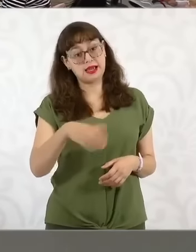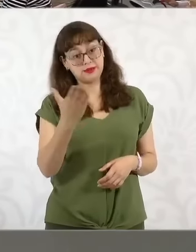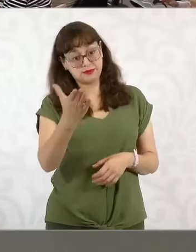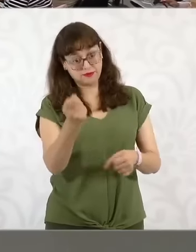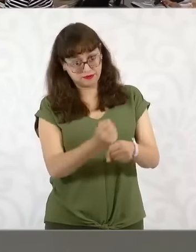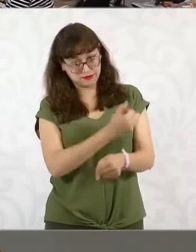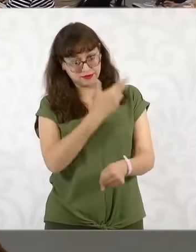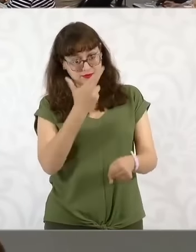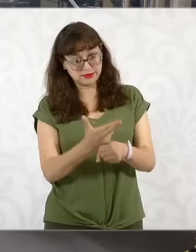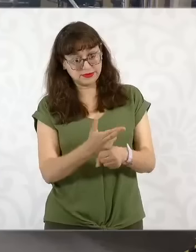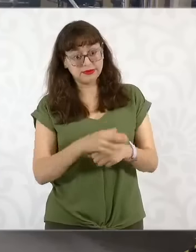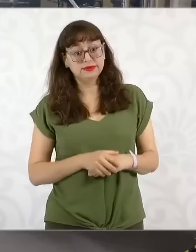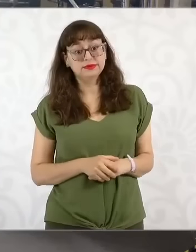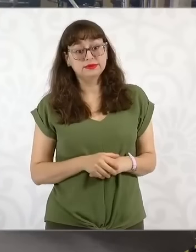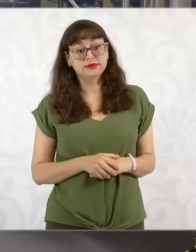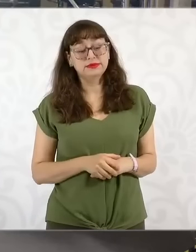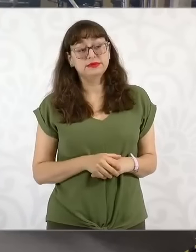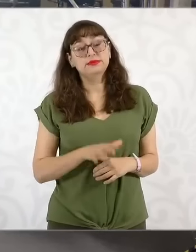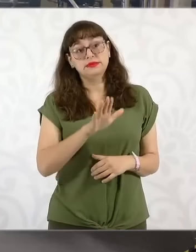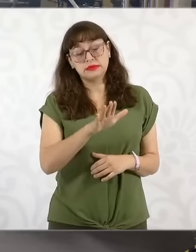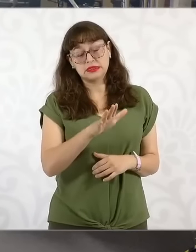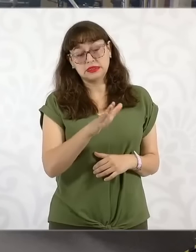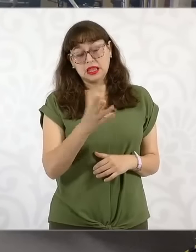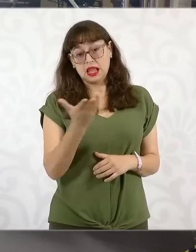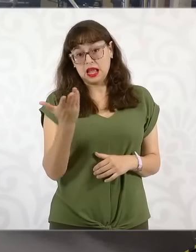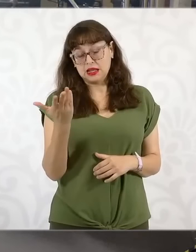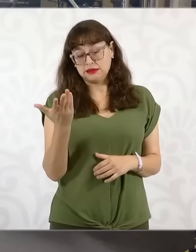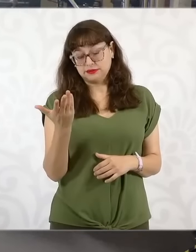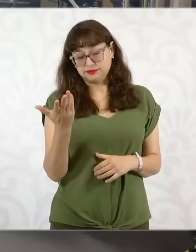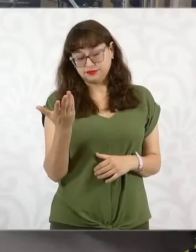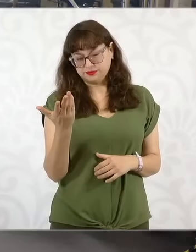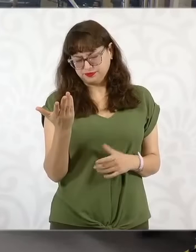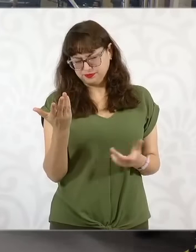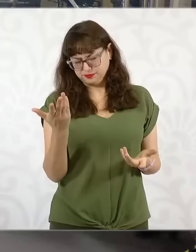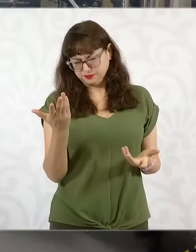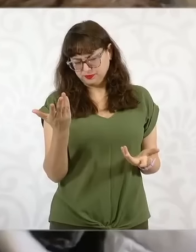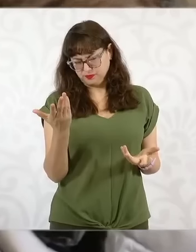si nos pudiera informar. Él ya comentaba que se identificaron algunos elementos